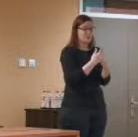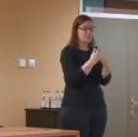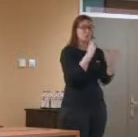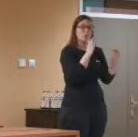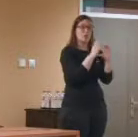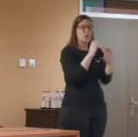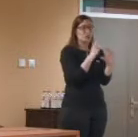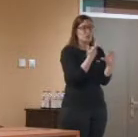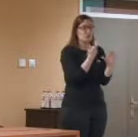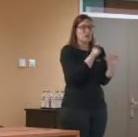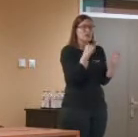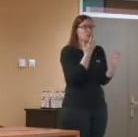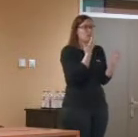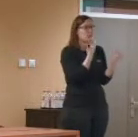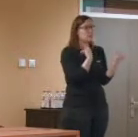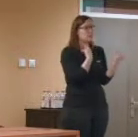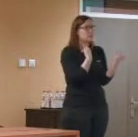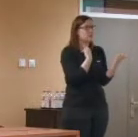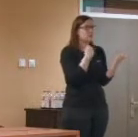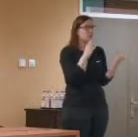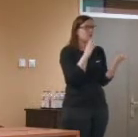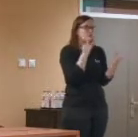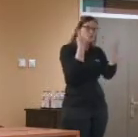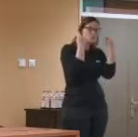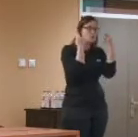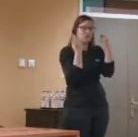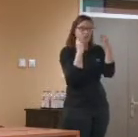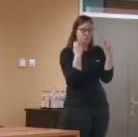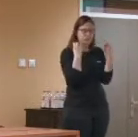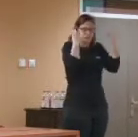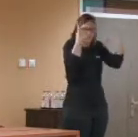una línea a fin a través de la publicidad a través de